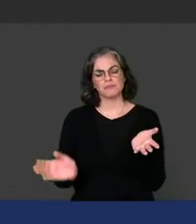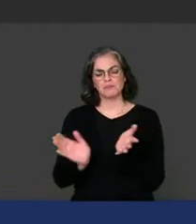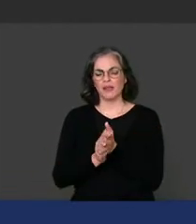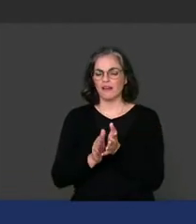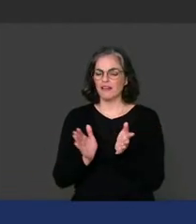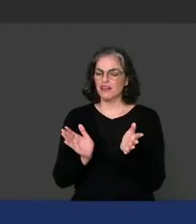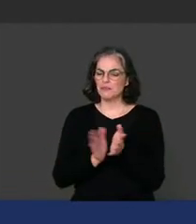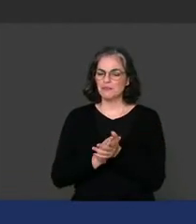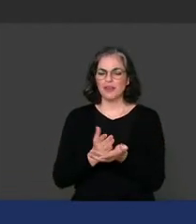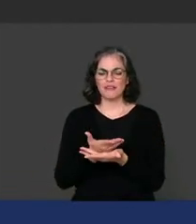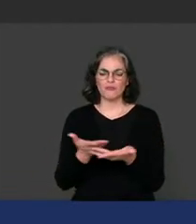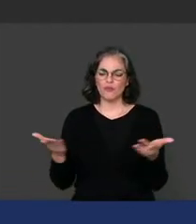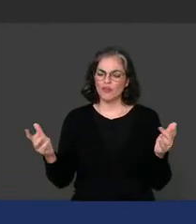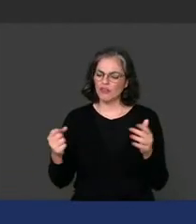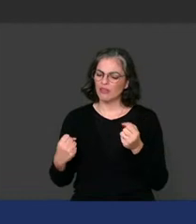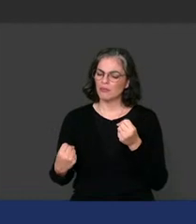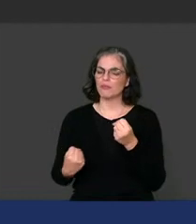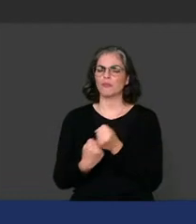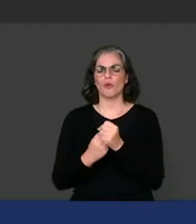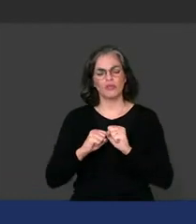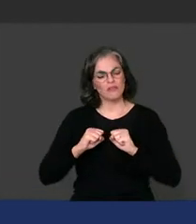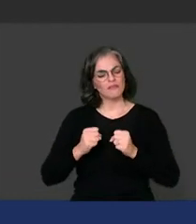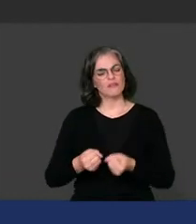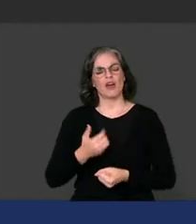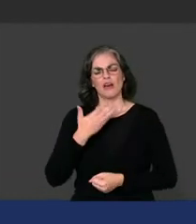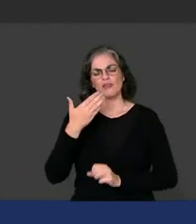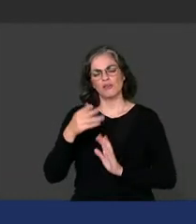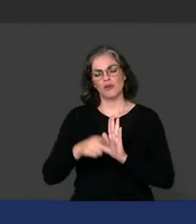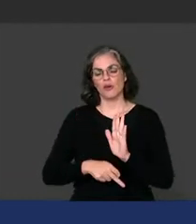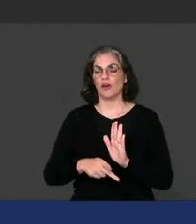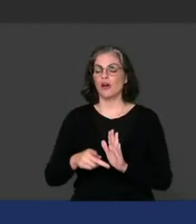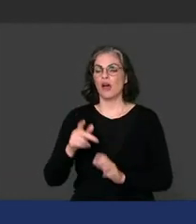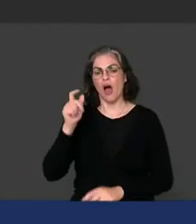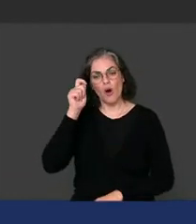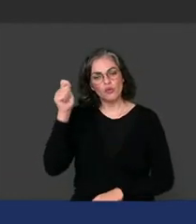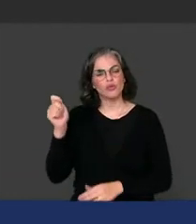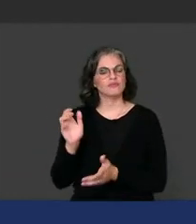QUERO PARABENIZAR A TODOS E A TODAS QUE DEFENDEM ESSE PROJETO, QUERO PARABENIZAR O RELATOR, DEPUTADO ZÉ GUIMARÃ